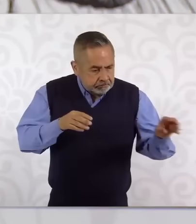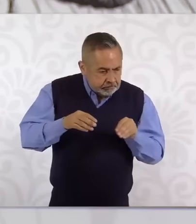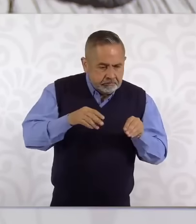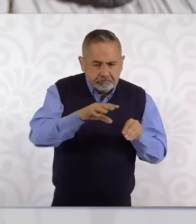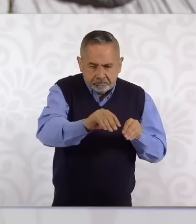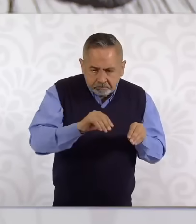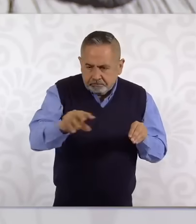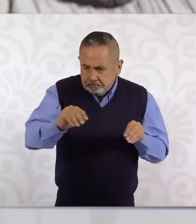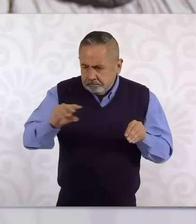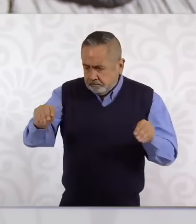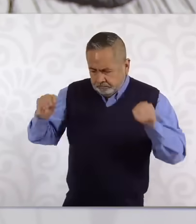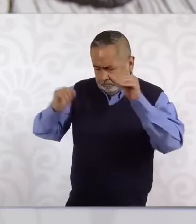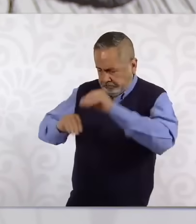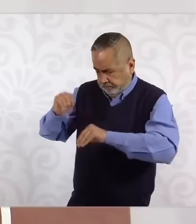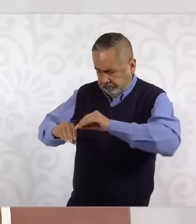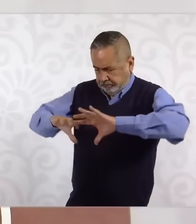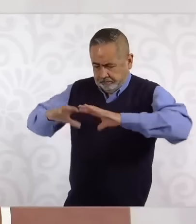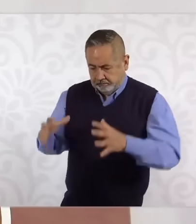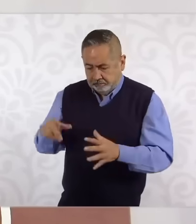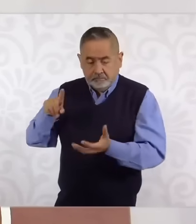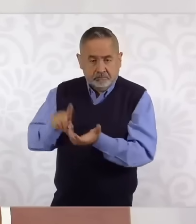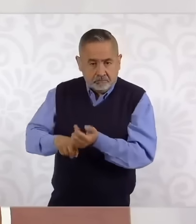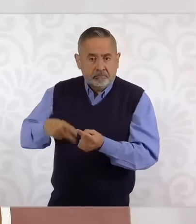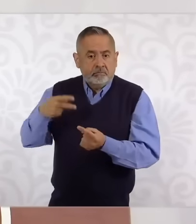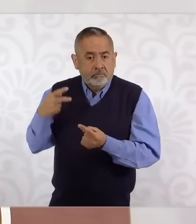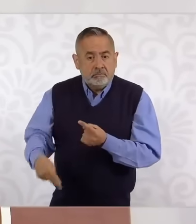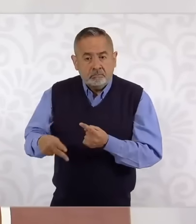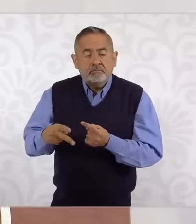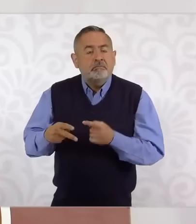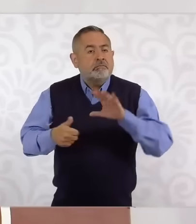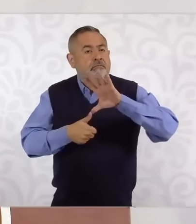eso que se produce en México, la mayor parte hayan sido producidos en América del Norte.